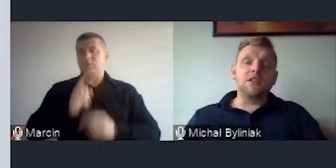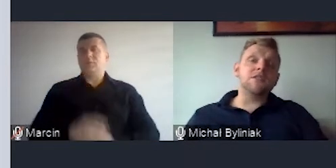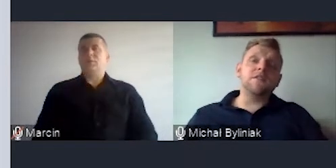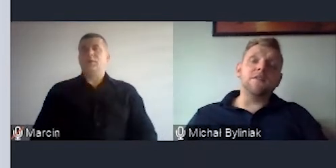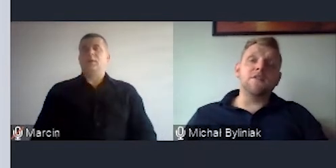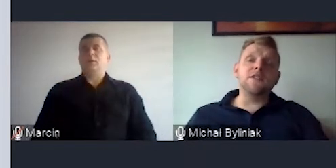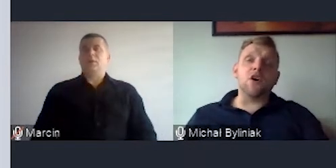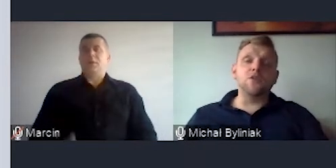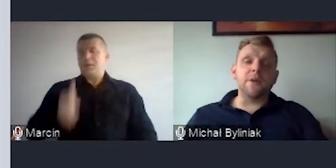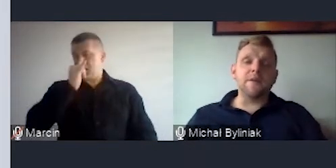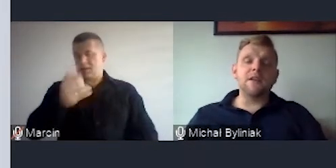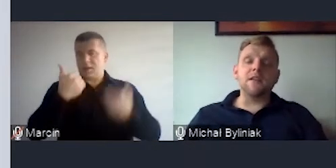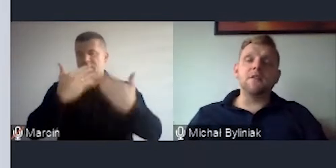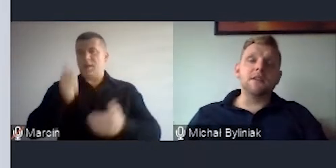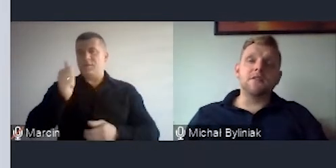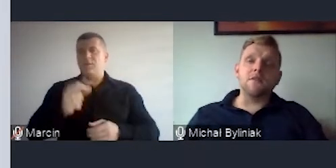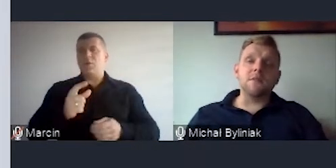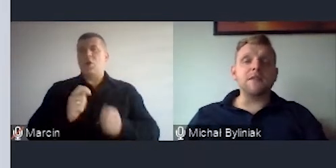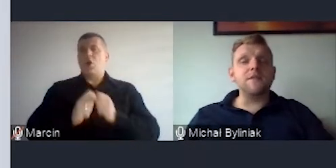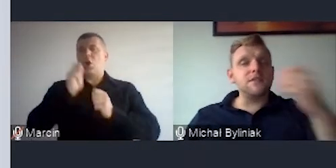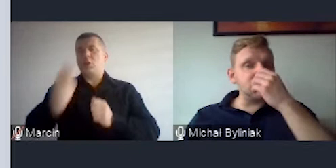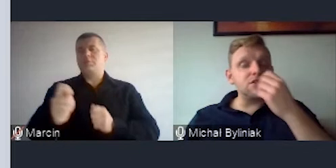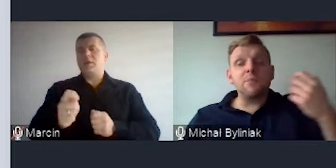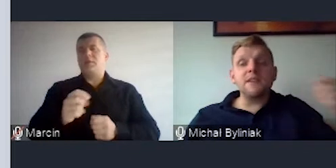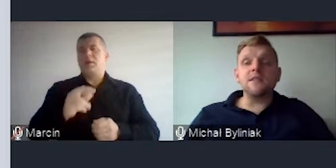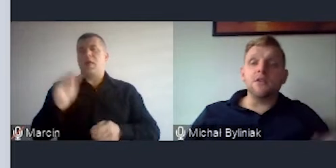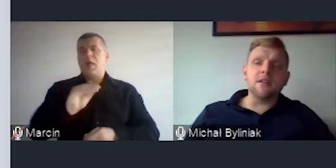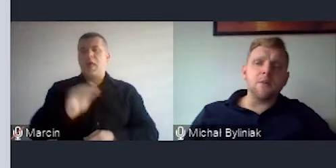Nie da się kwalifikować od praw emerytalno-rentowych. Bardzo ważna rzecz to personel.